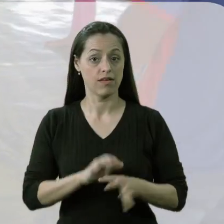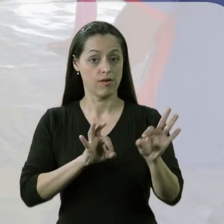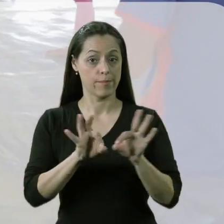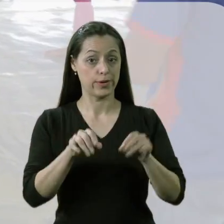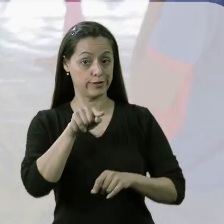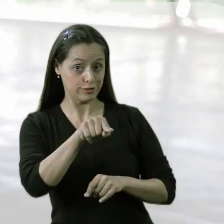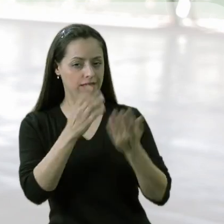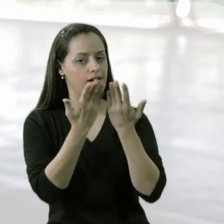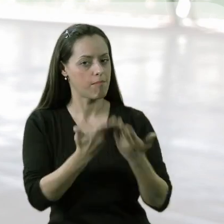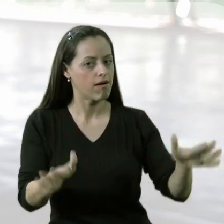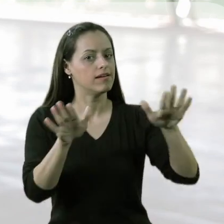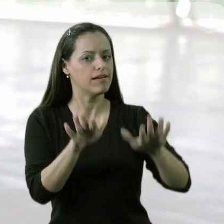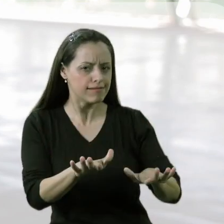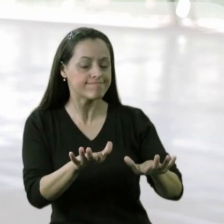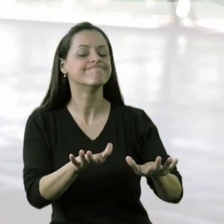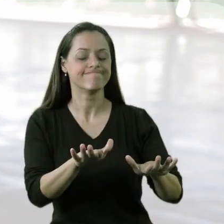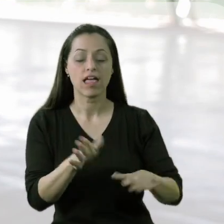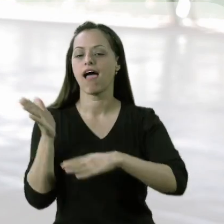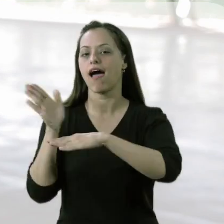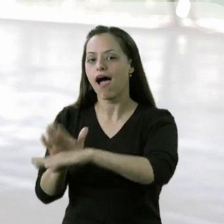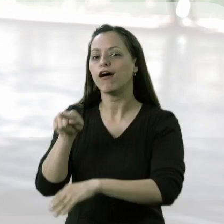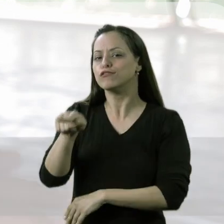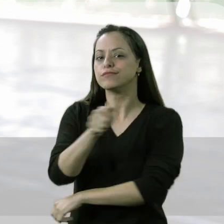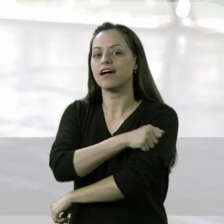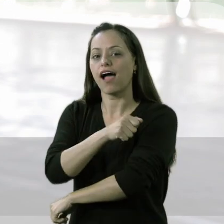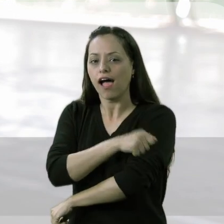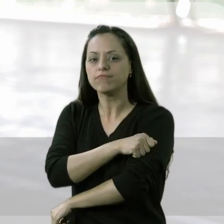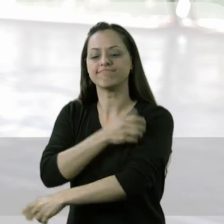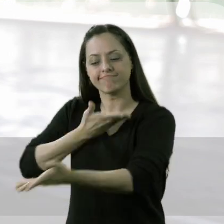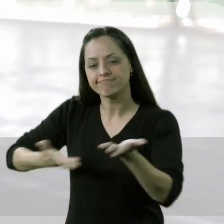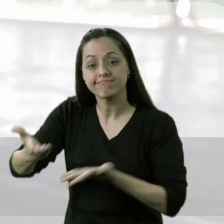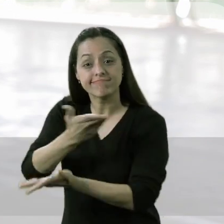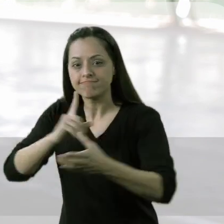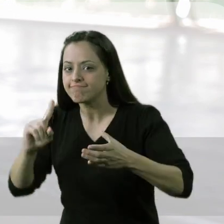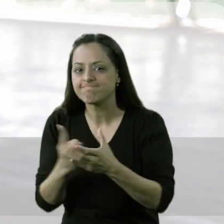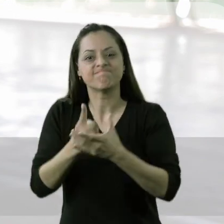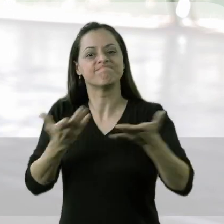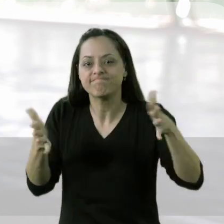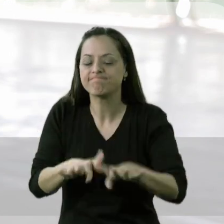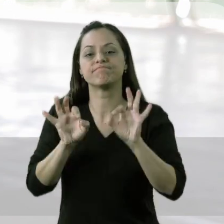Esse projeto colocou ele dentro de tudo o que acontece, fez com que ele interagisse mesmo.